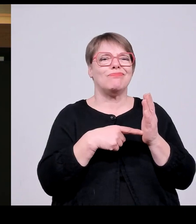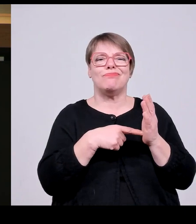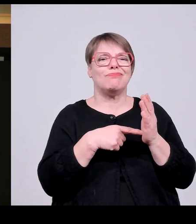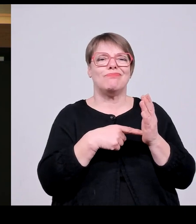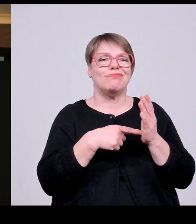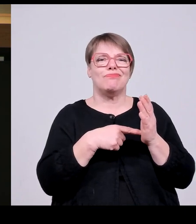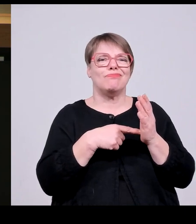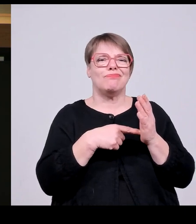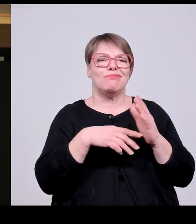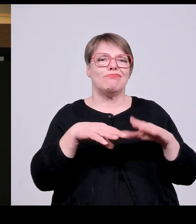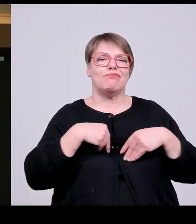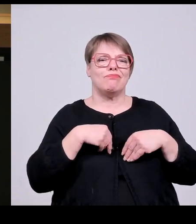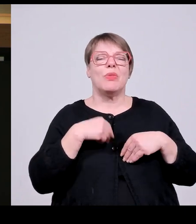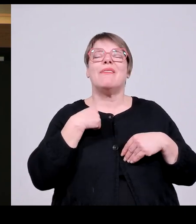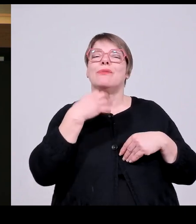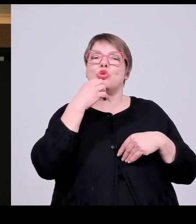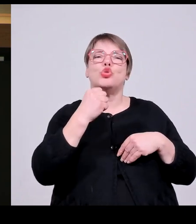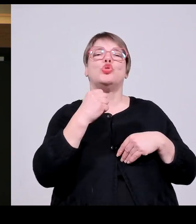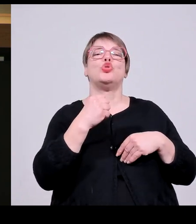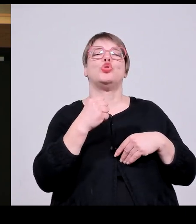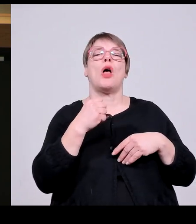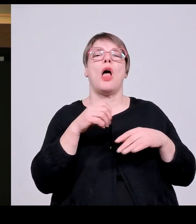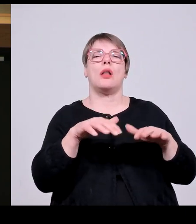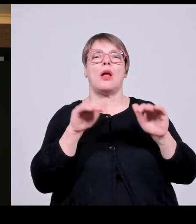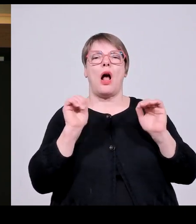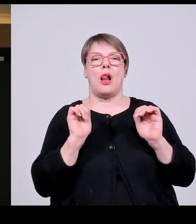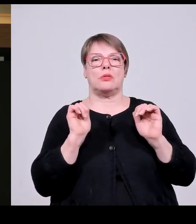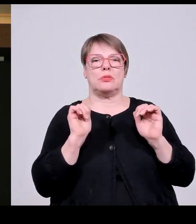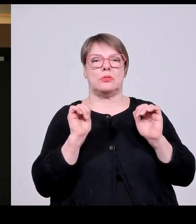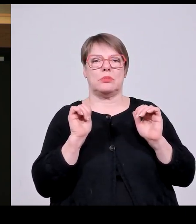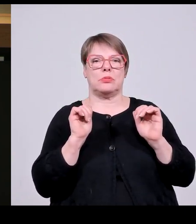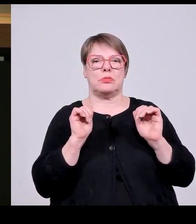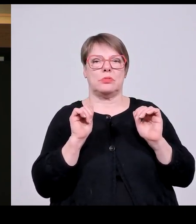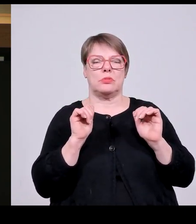Unfug an diesem Tag, der aus dem Kulturbereich kommt. Vielen Dank.(Beifall) (Rednerwechsel)